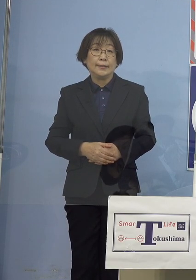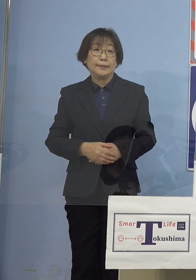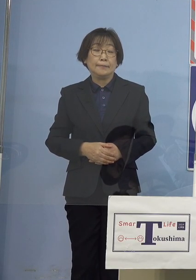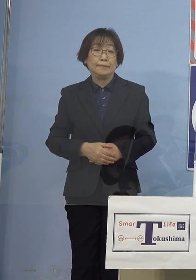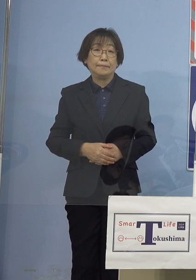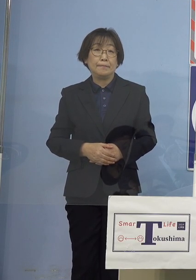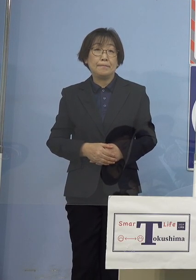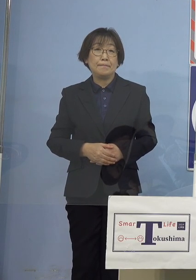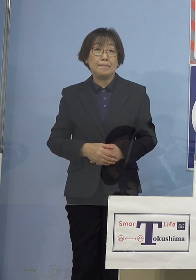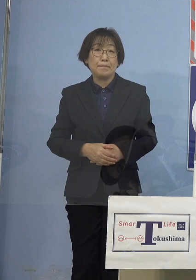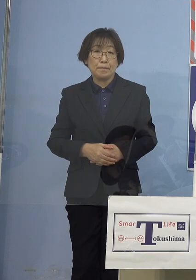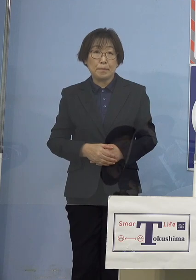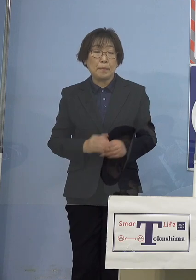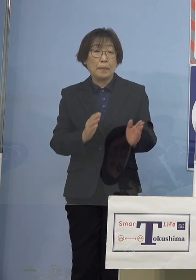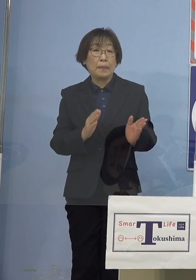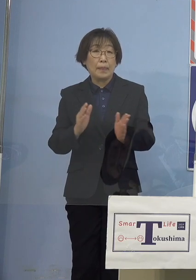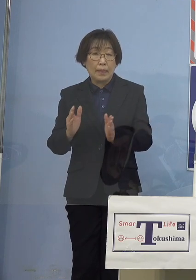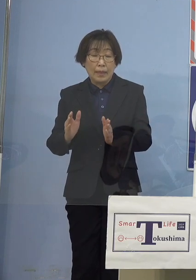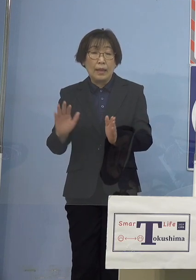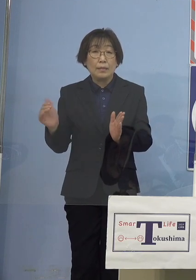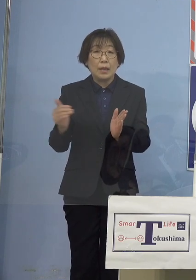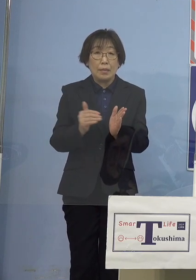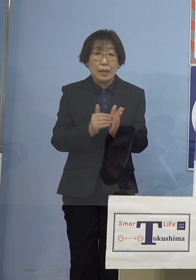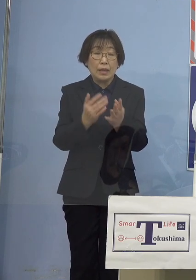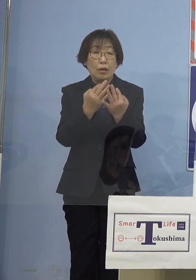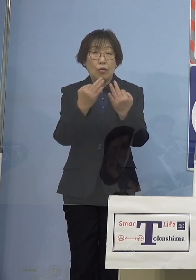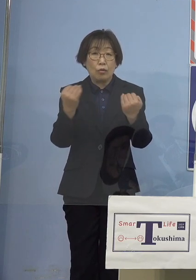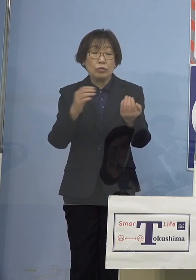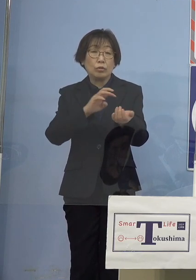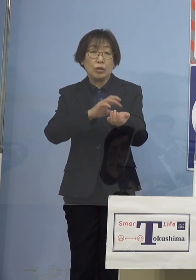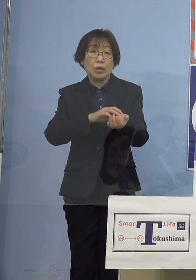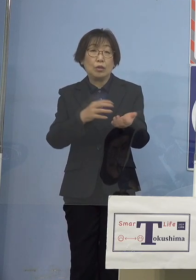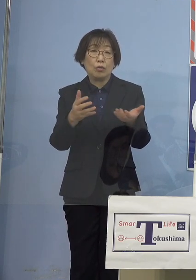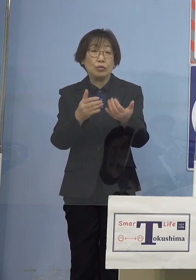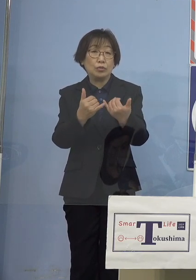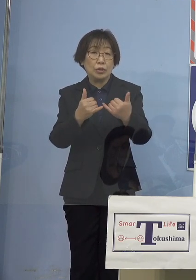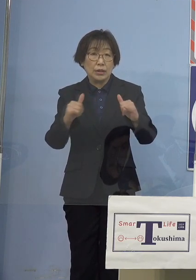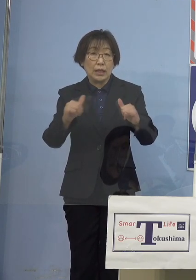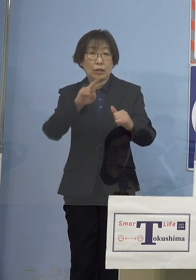こうした形で、これまで多くの 医療従事者の皆様方のご理解ご協力